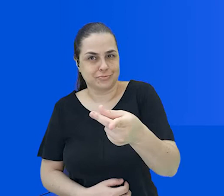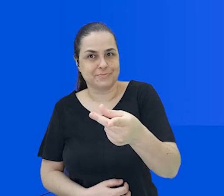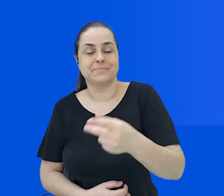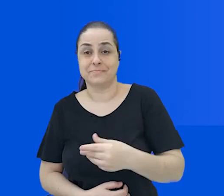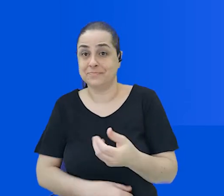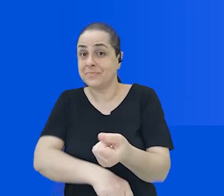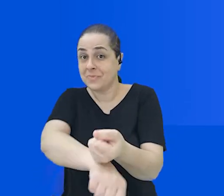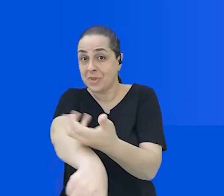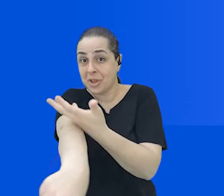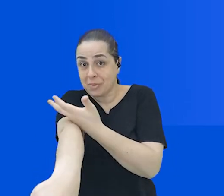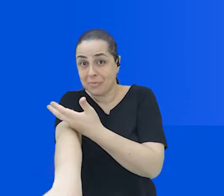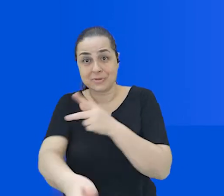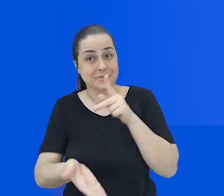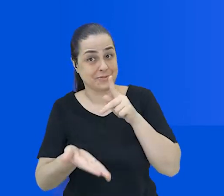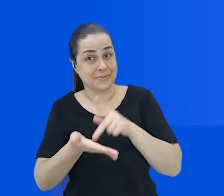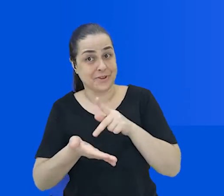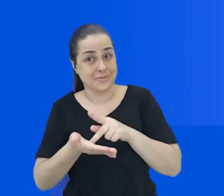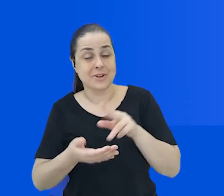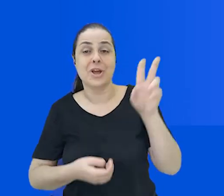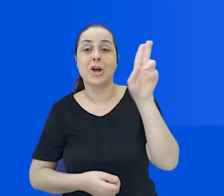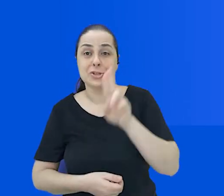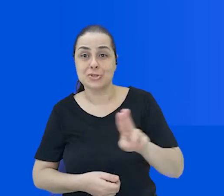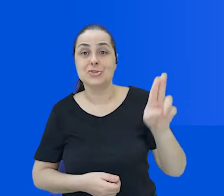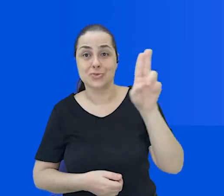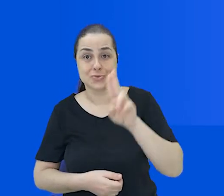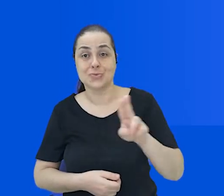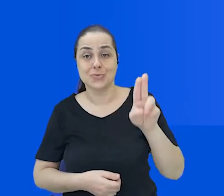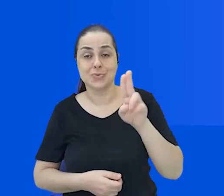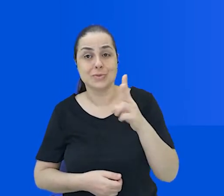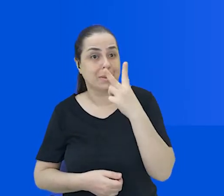Então, a emoção, na verdade, a gente acabou usando ela como sinônimo